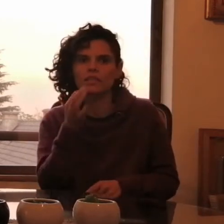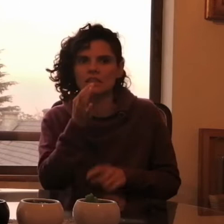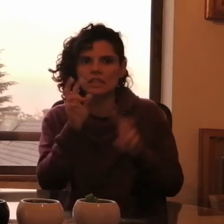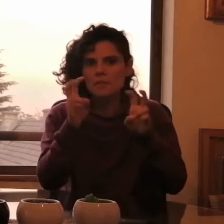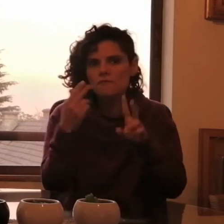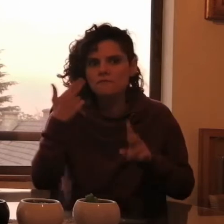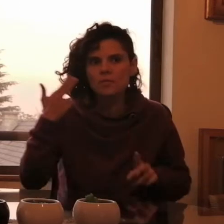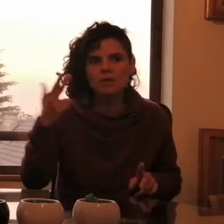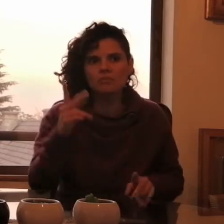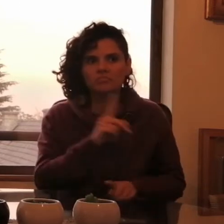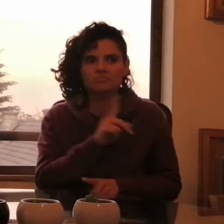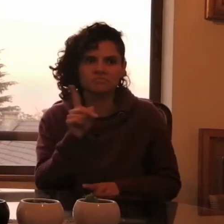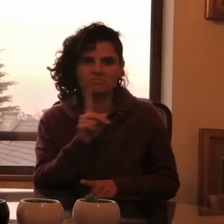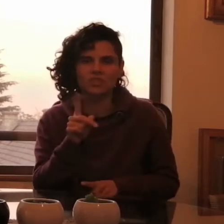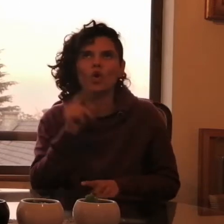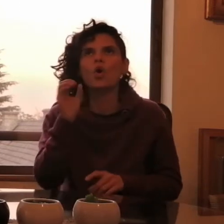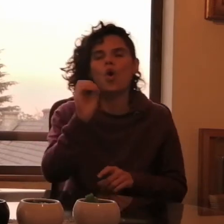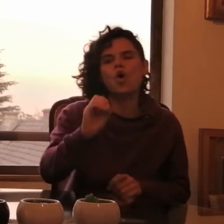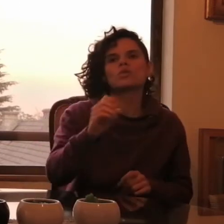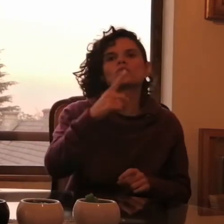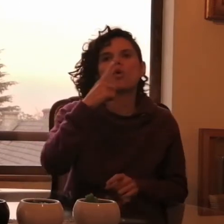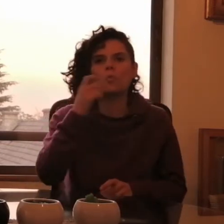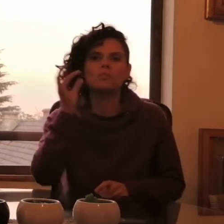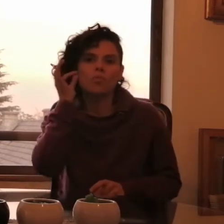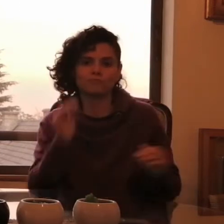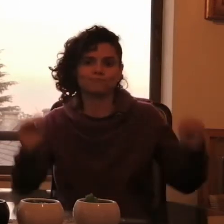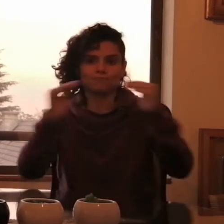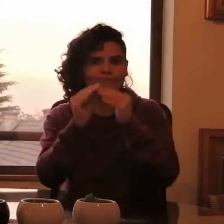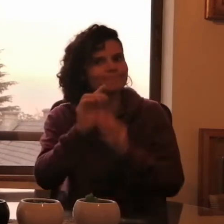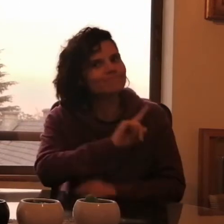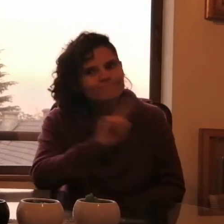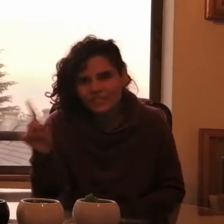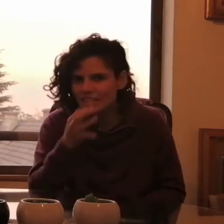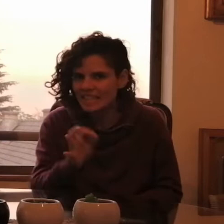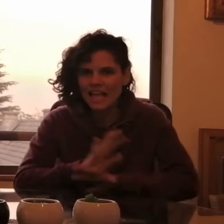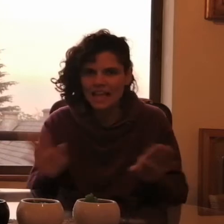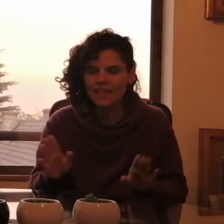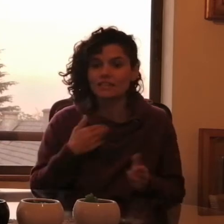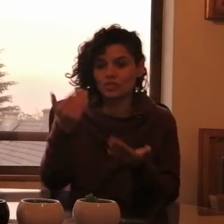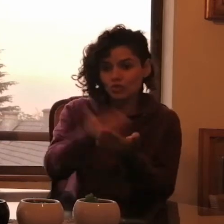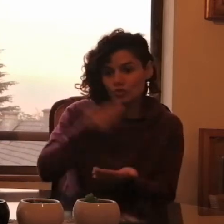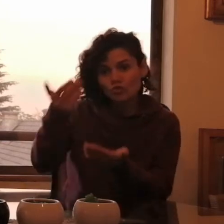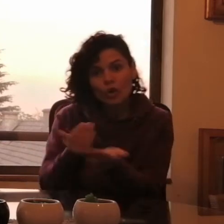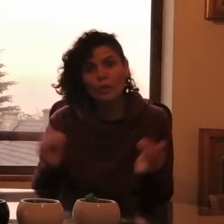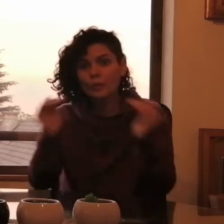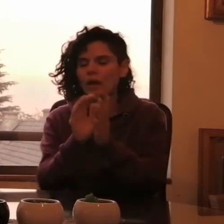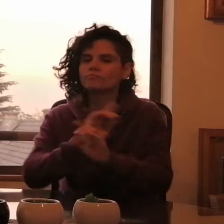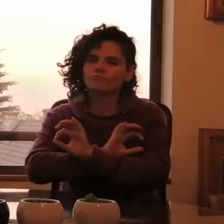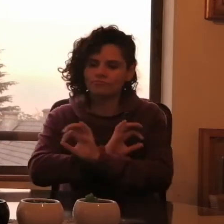ni de igualdad de géneros, cero posibilidad, de igualdad de salarios, para nada